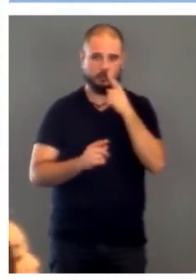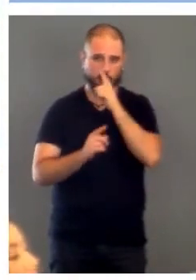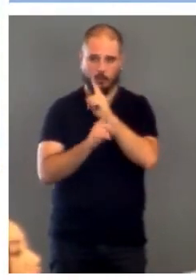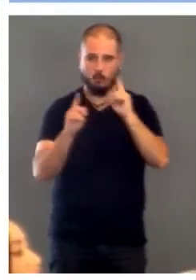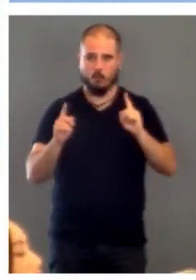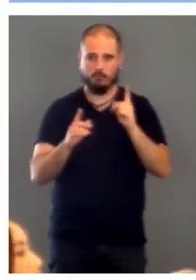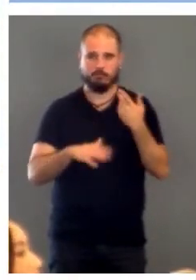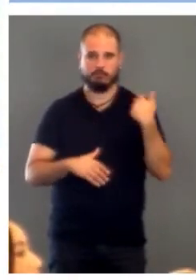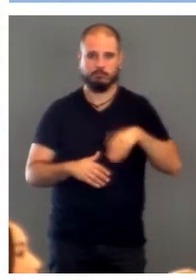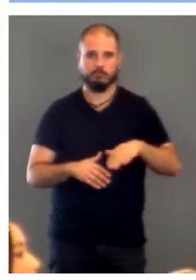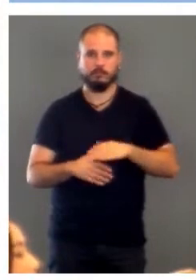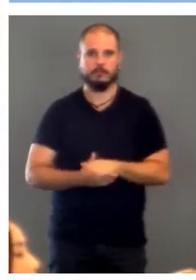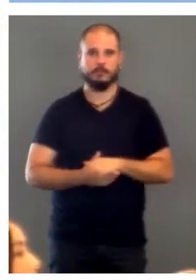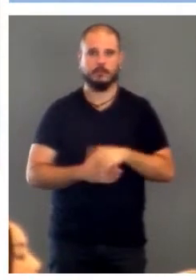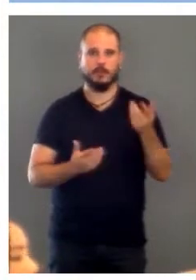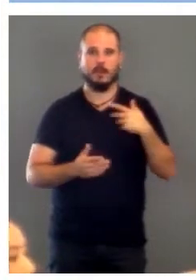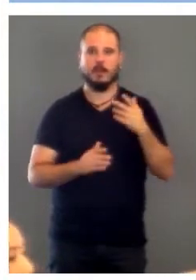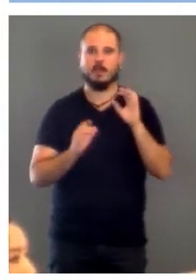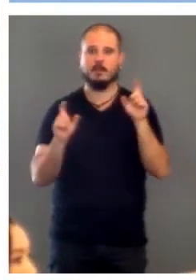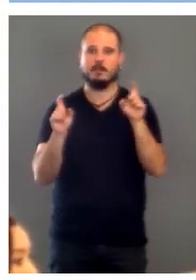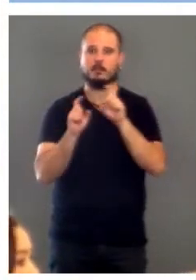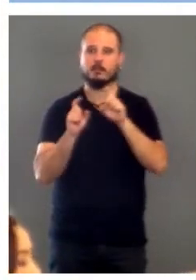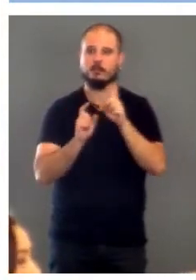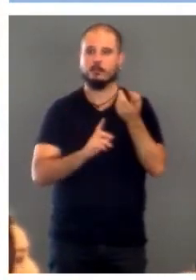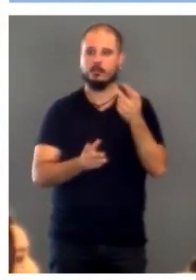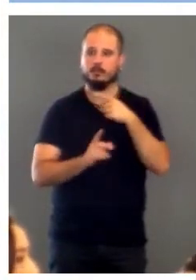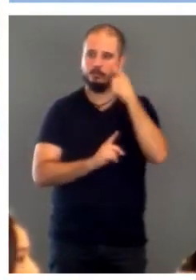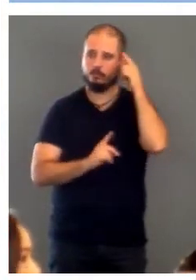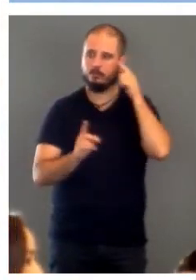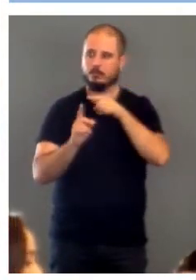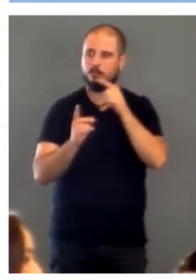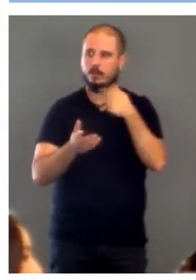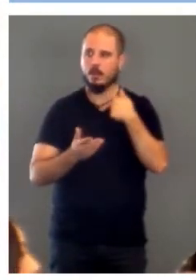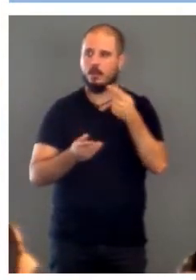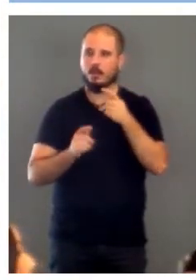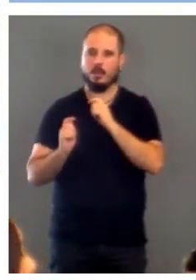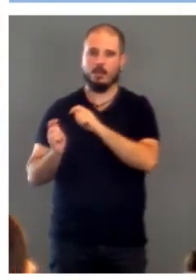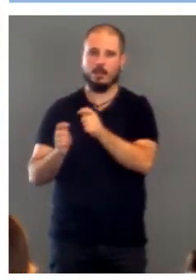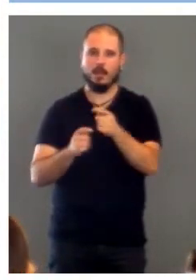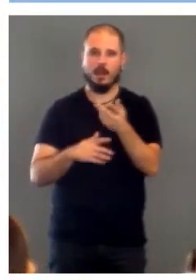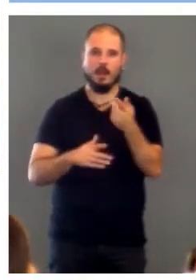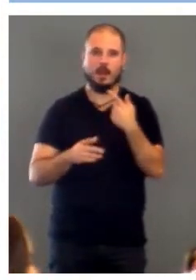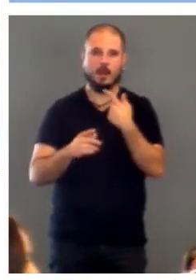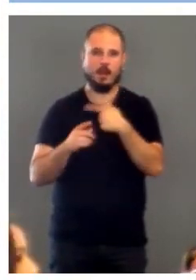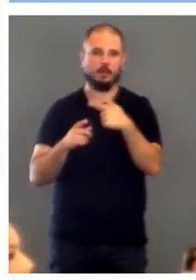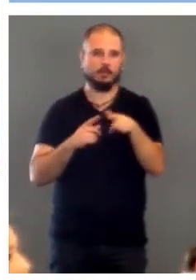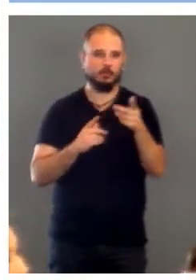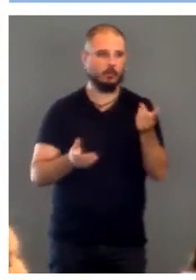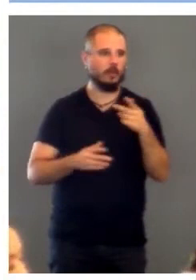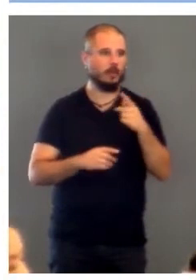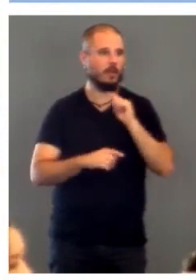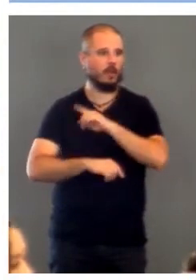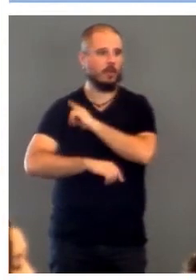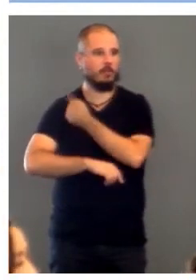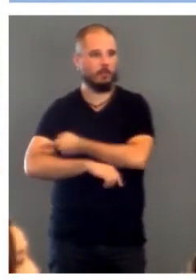Sábana Ventura es una empresa que se dedica a la distribución De artículos Para A deporte Camping y aventura especializada